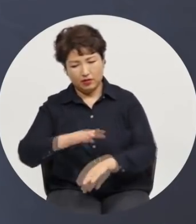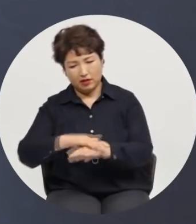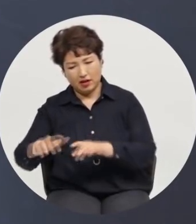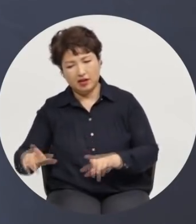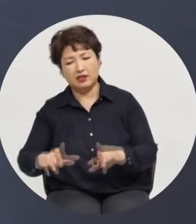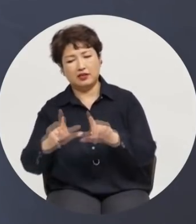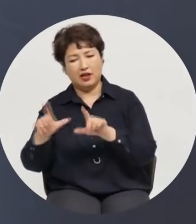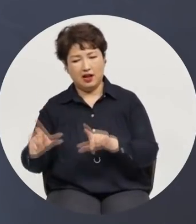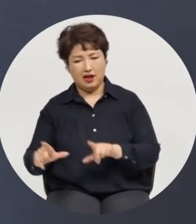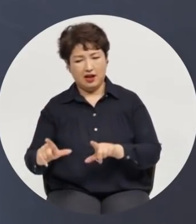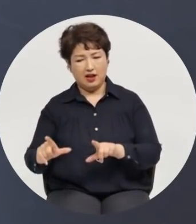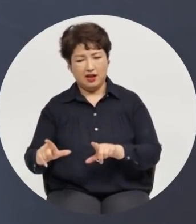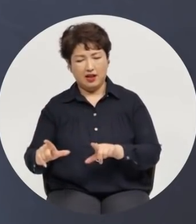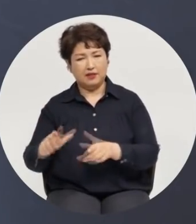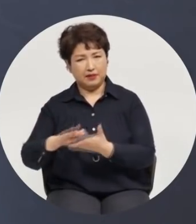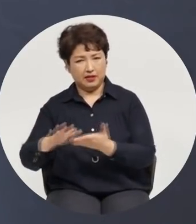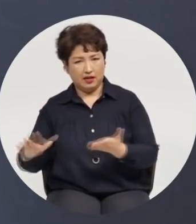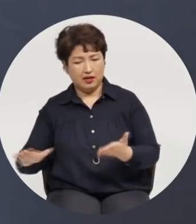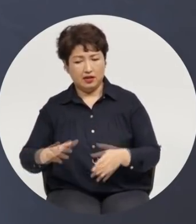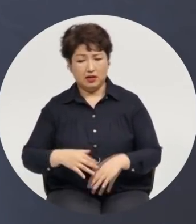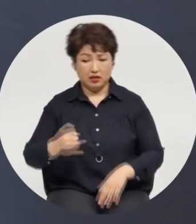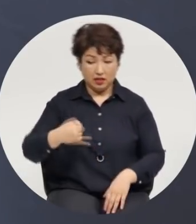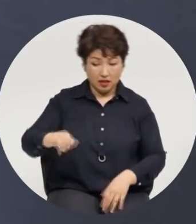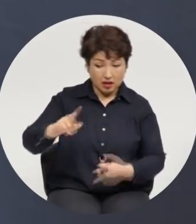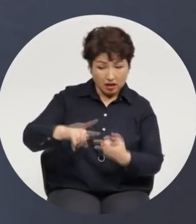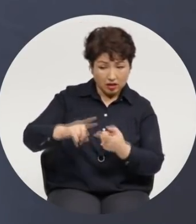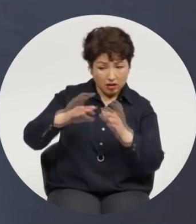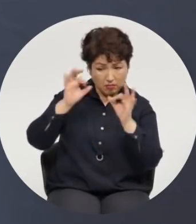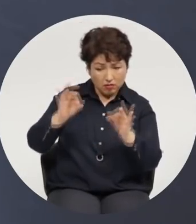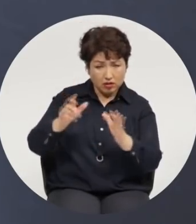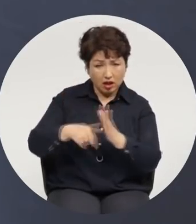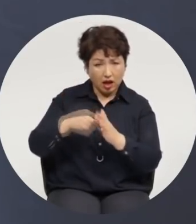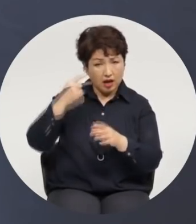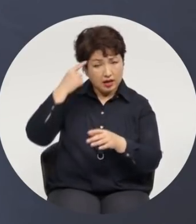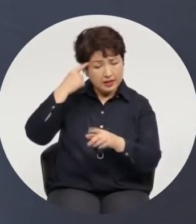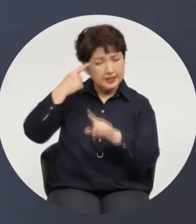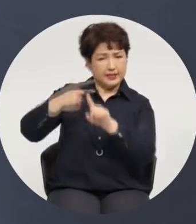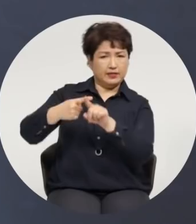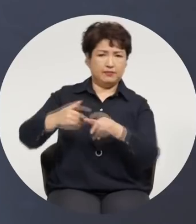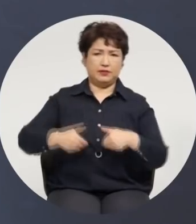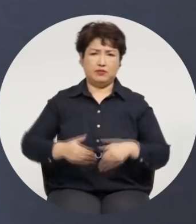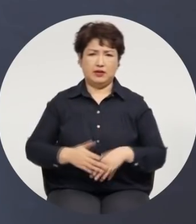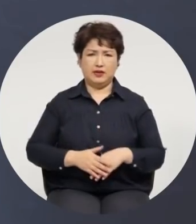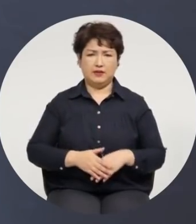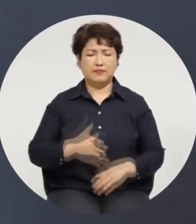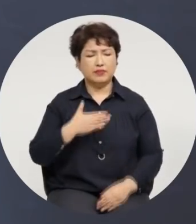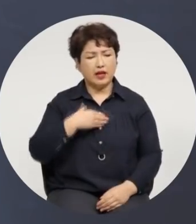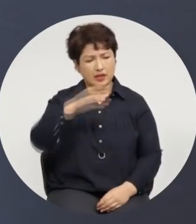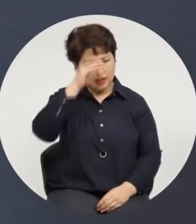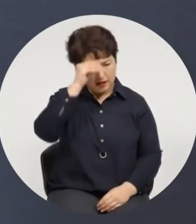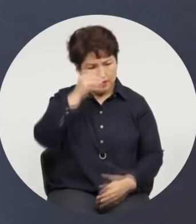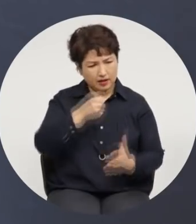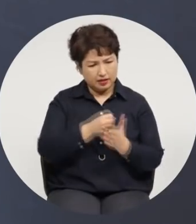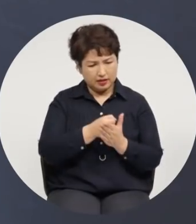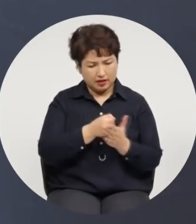이렇게 기도해야 해요 아이를 긍정적으로 봐야 해요 우리 딸은 나를 닮아서